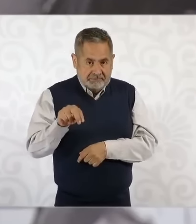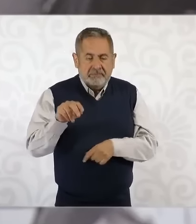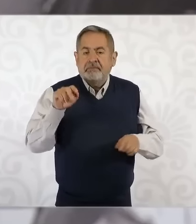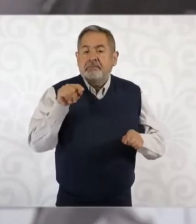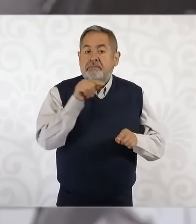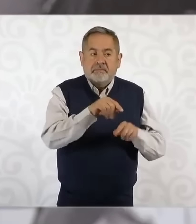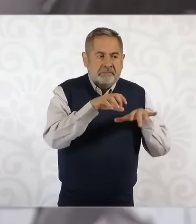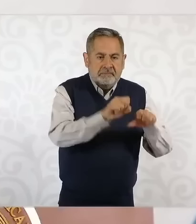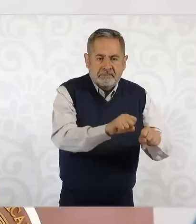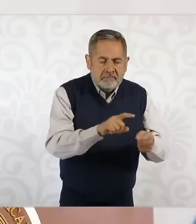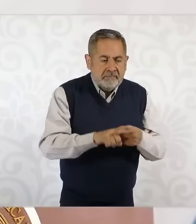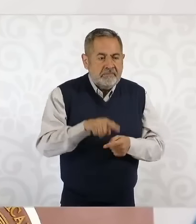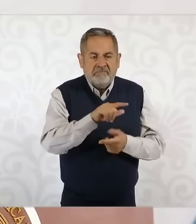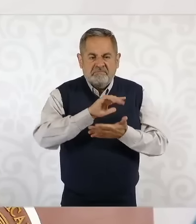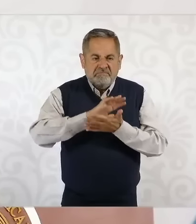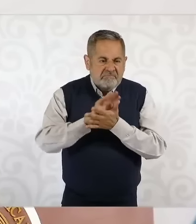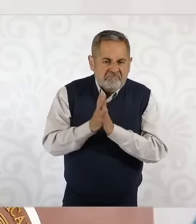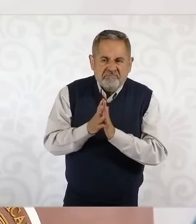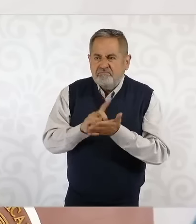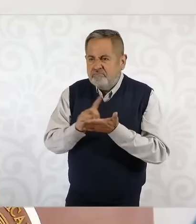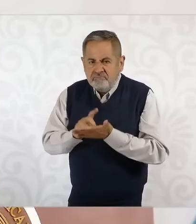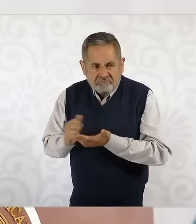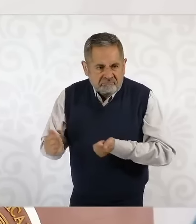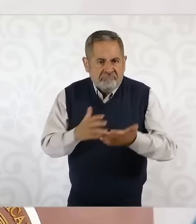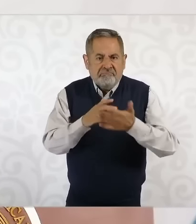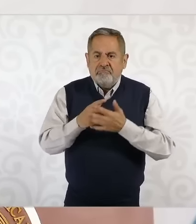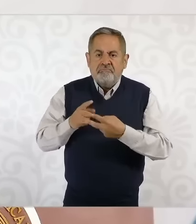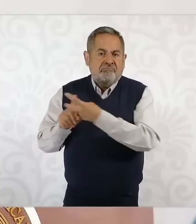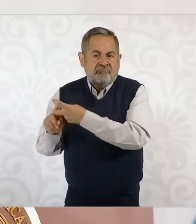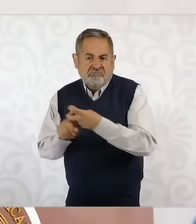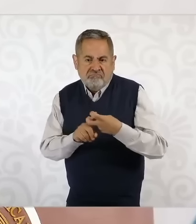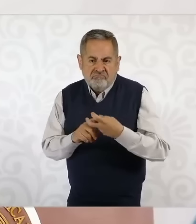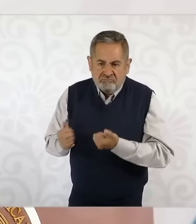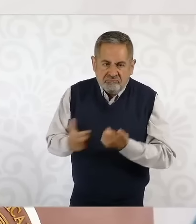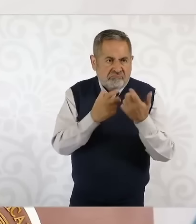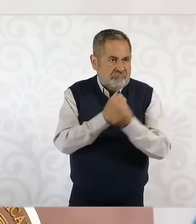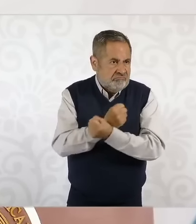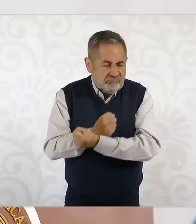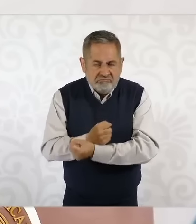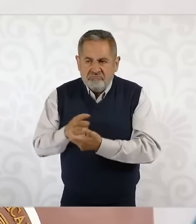delitos relacionados con tráfico de narcóticos, tráfico de personas y posesión de armas de fuego.